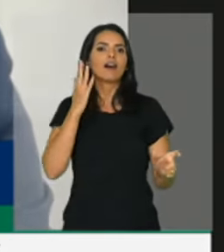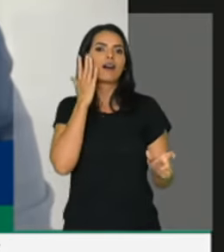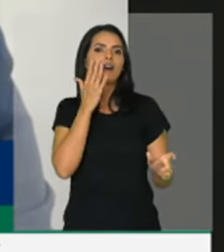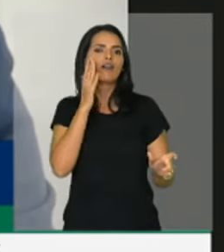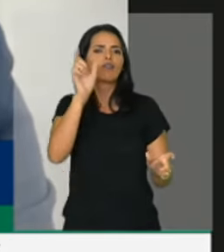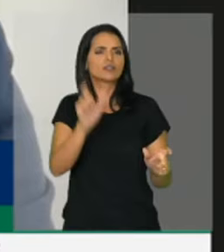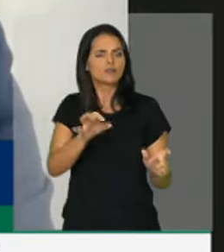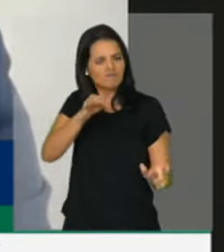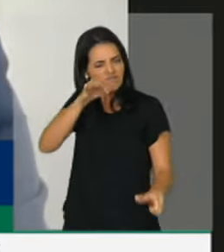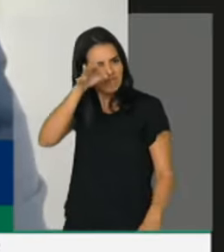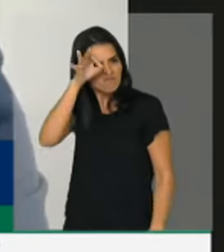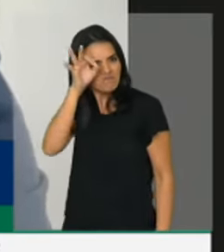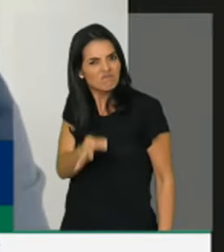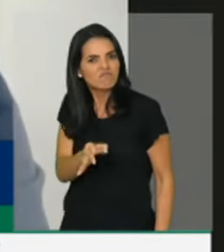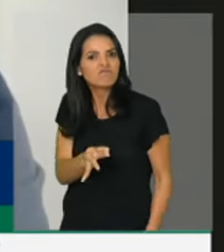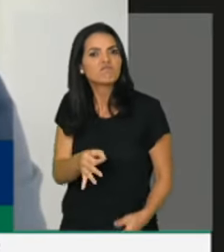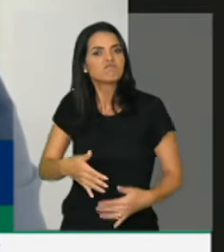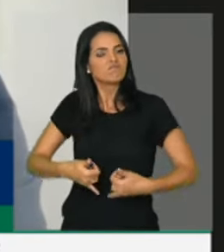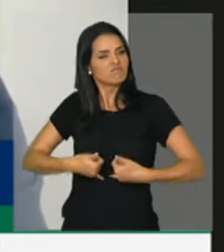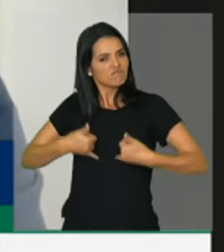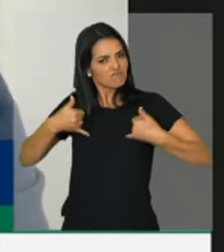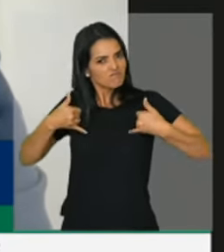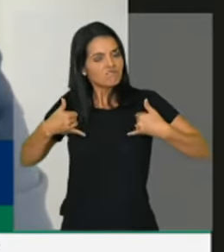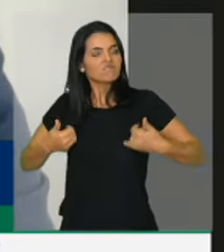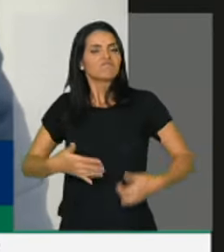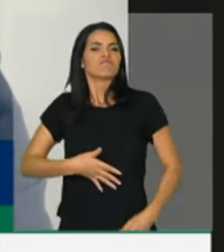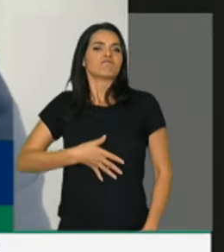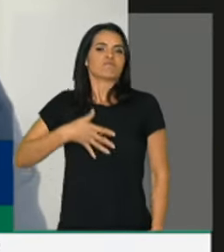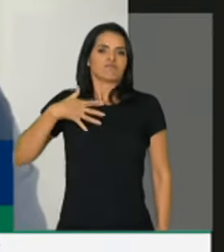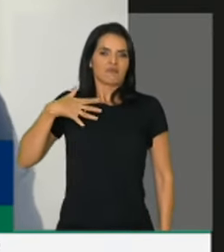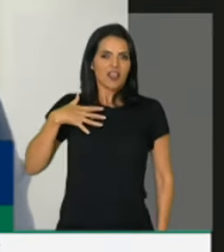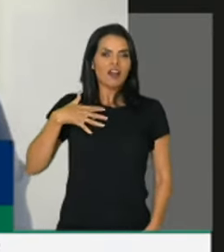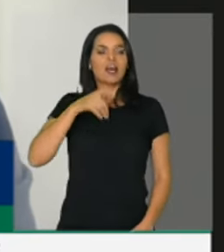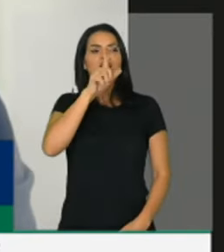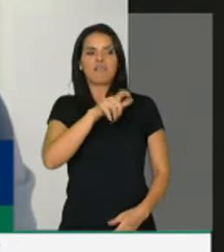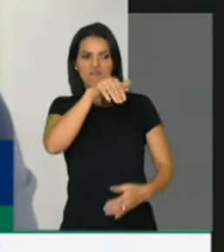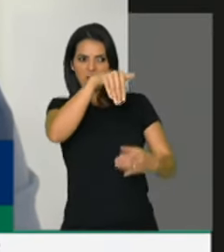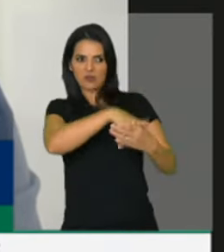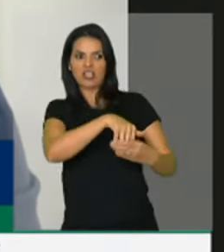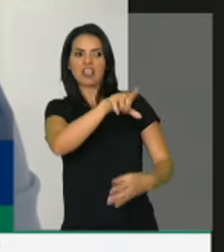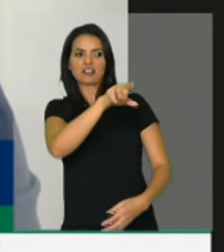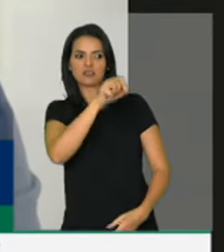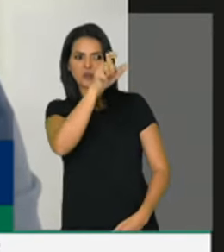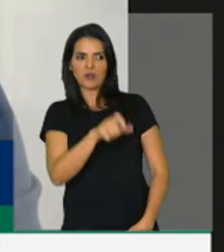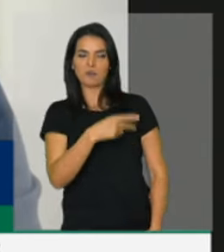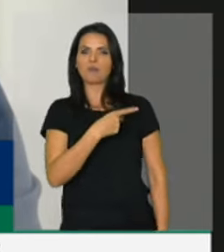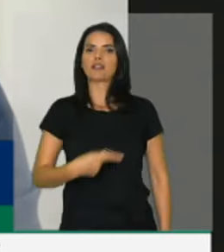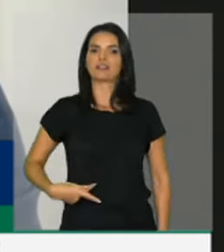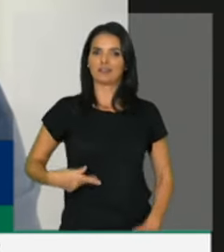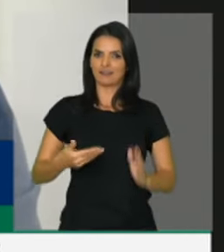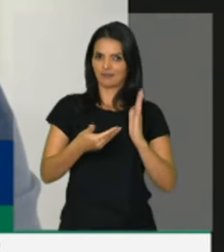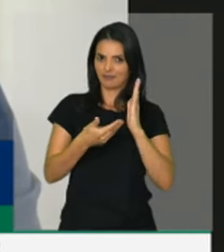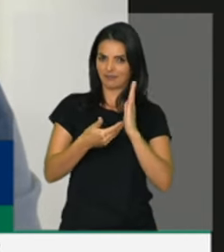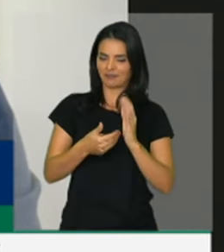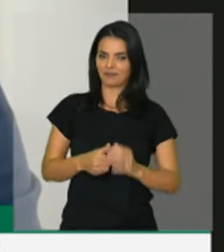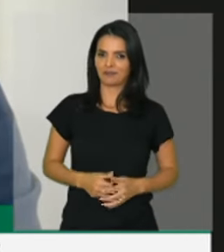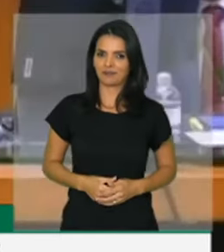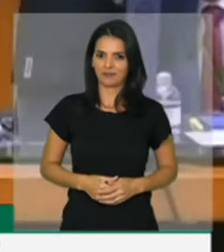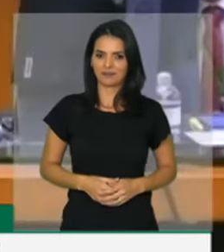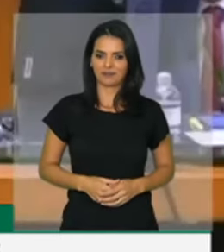VOTADO PARA V.EXA. PARA PRESIDIR ESSA CASA. -- [PRESIDENTE]: DEPUTADO DANILO. OBRIGADO, DEPUTADO.